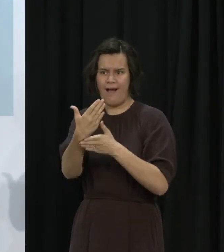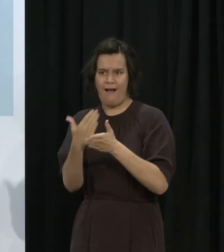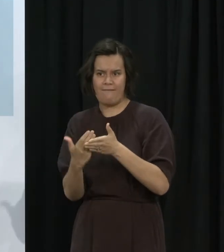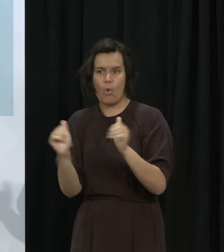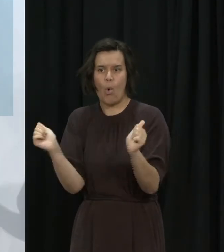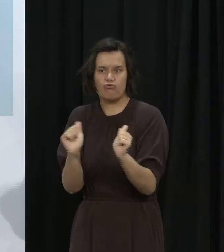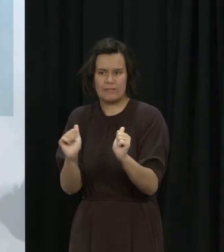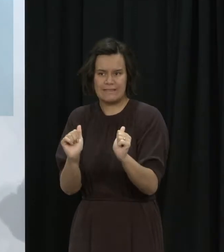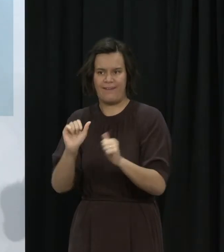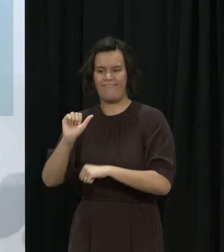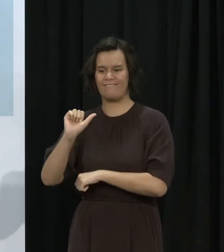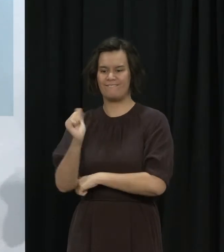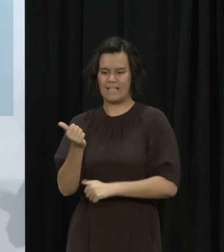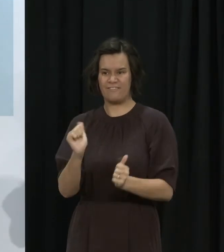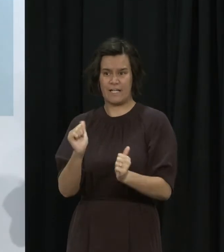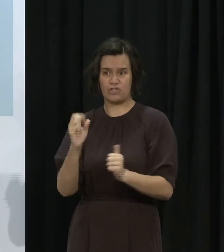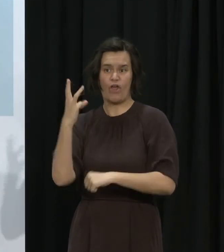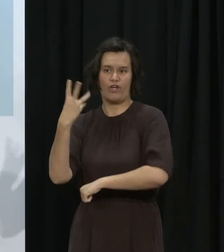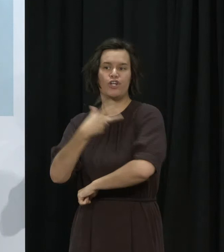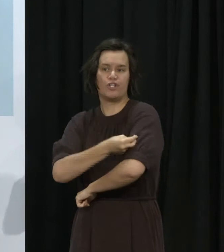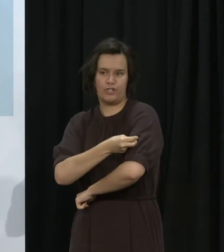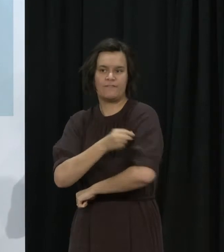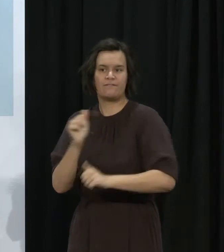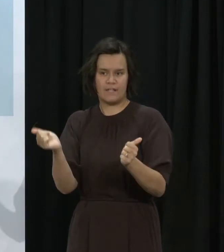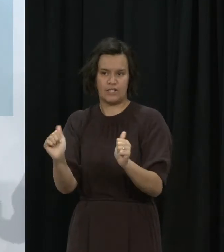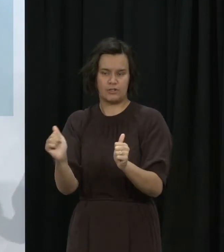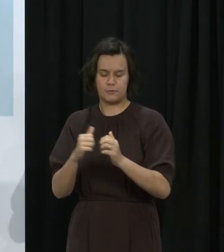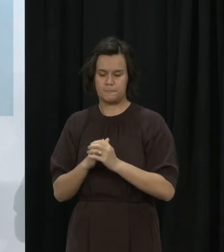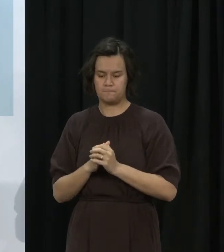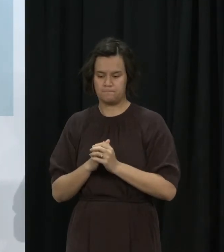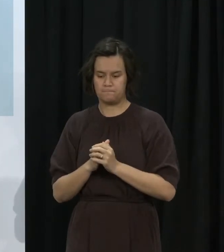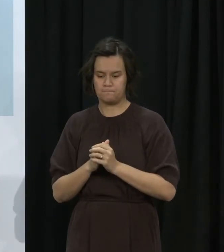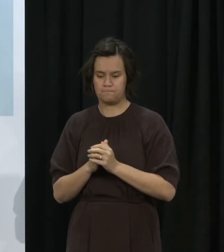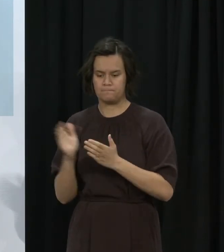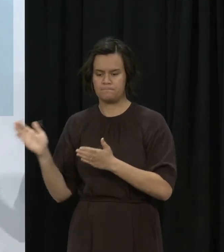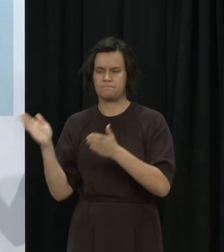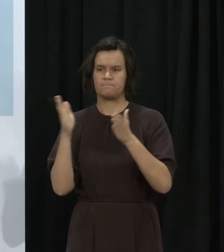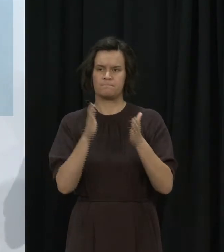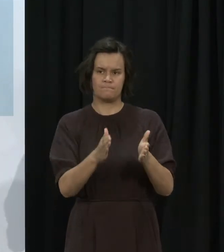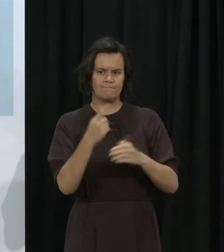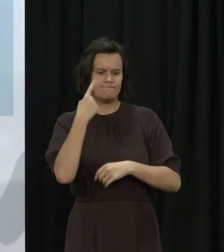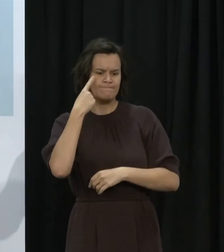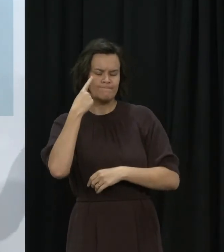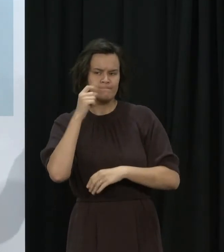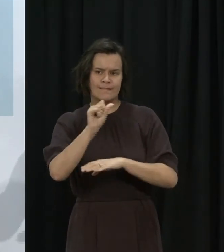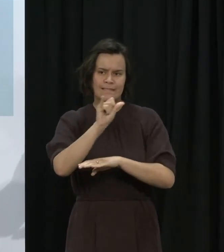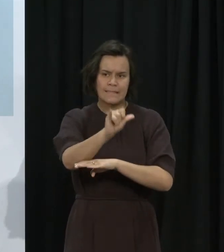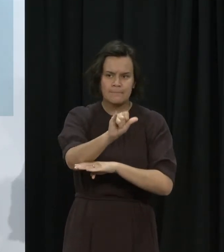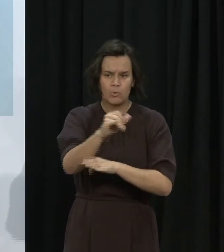nga mahi whakatenatena. Ka nui